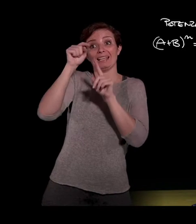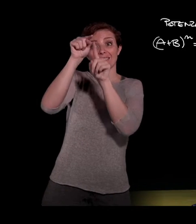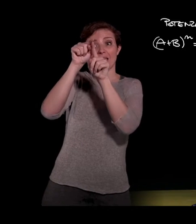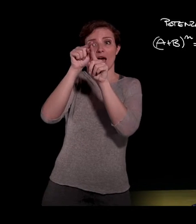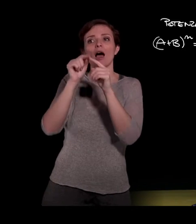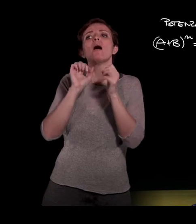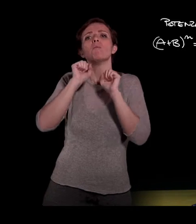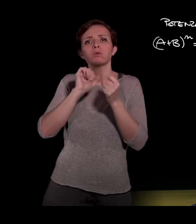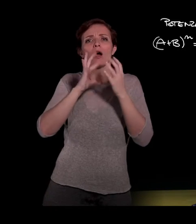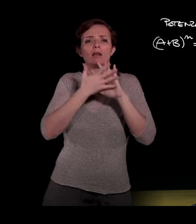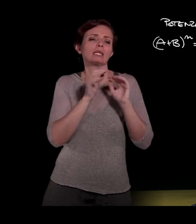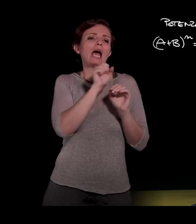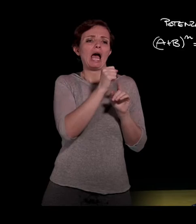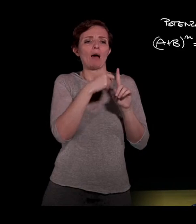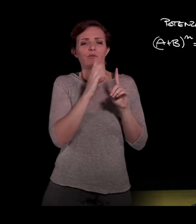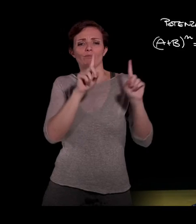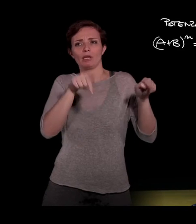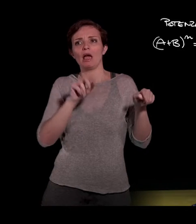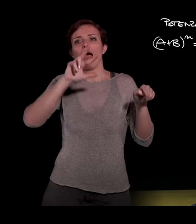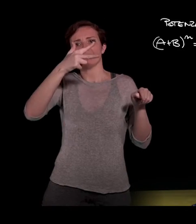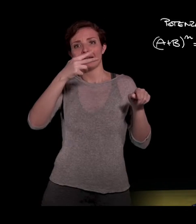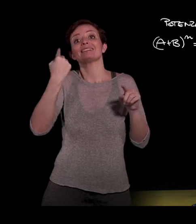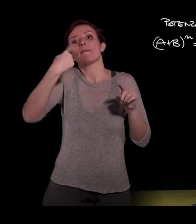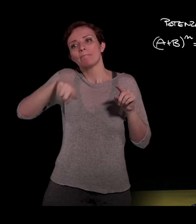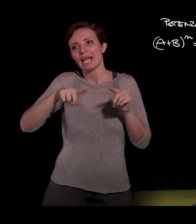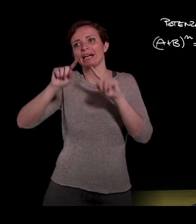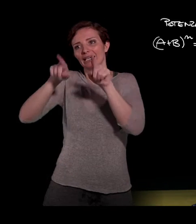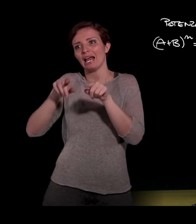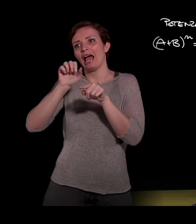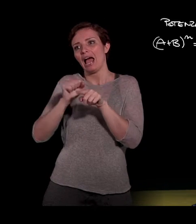(LEGGE L'ESEMPIO)